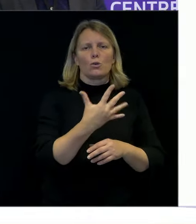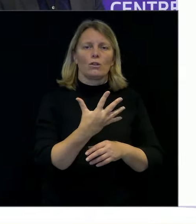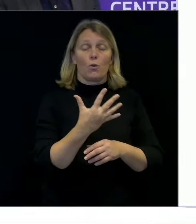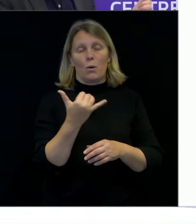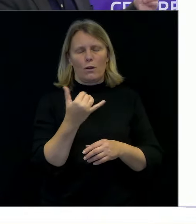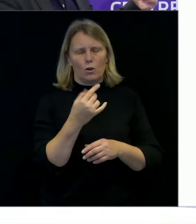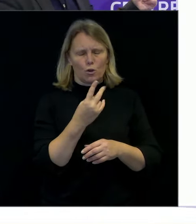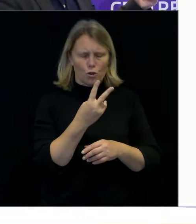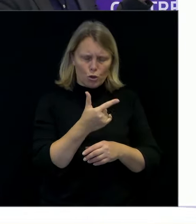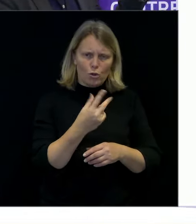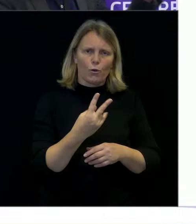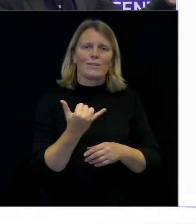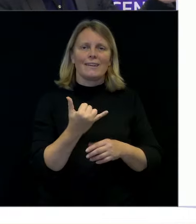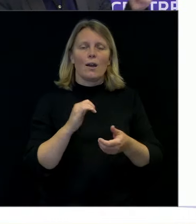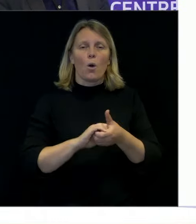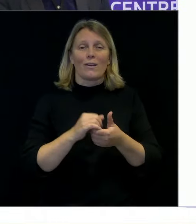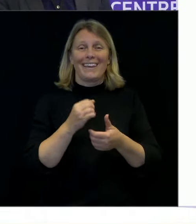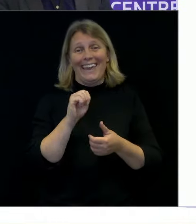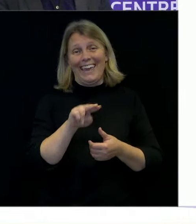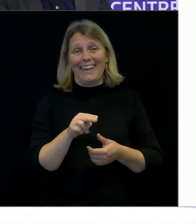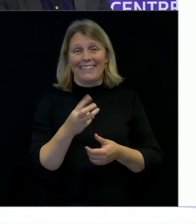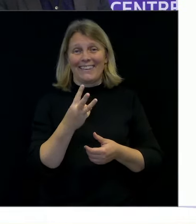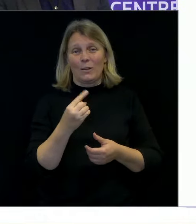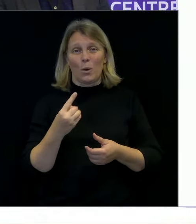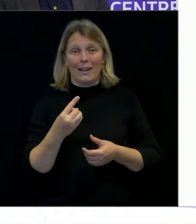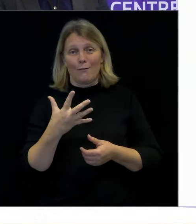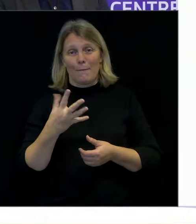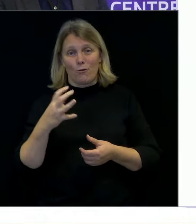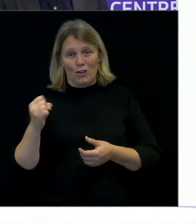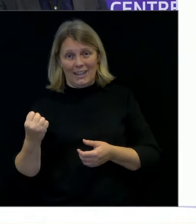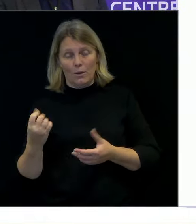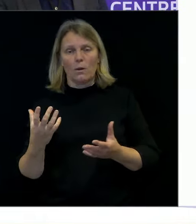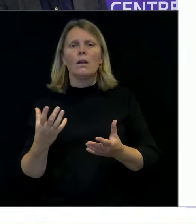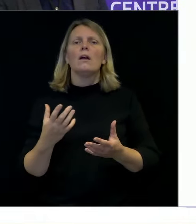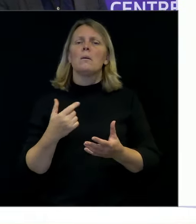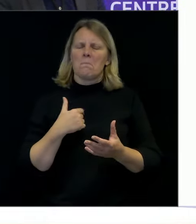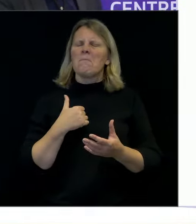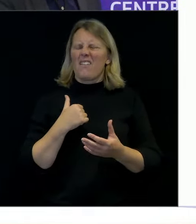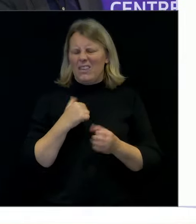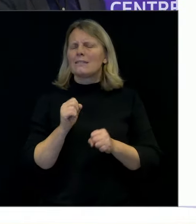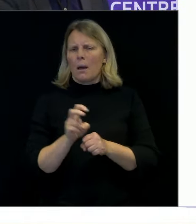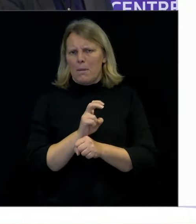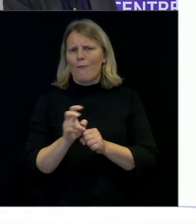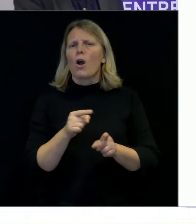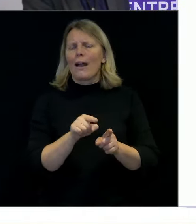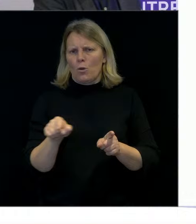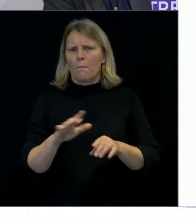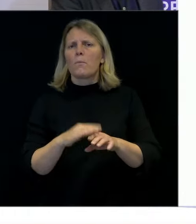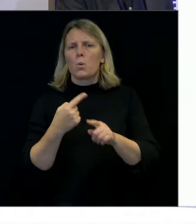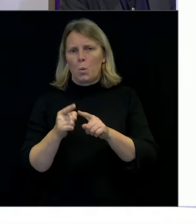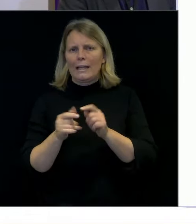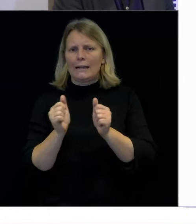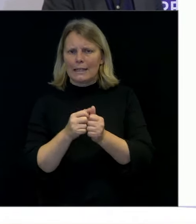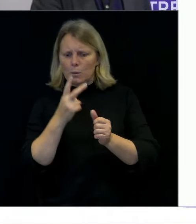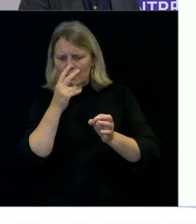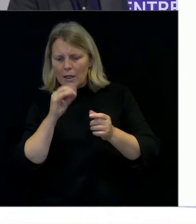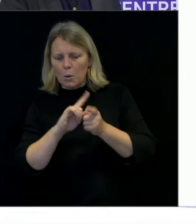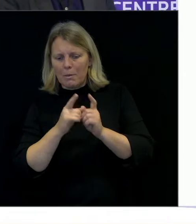här är inte total symmetri än, så man kan bevaa de här grupperna.